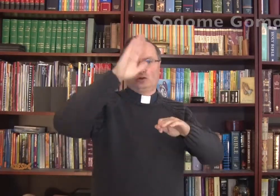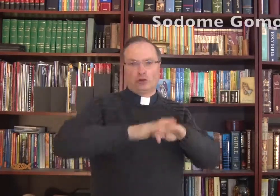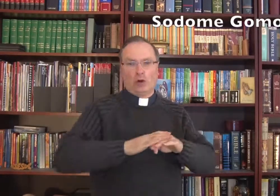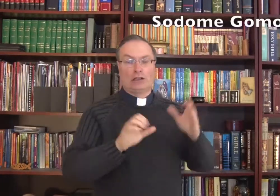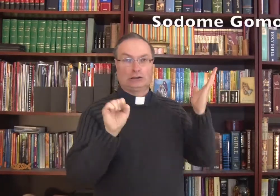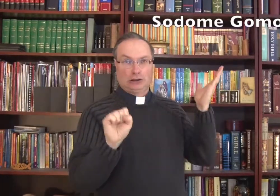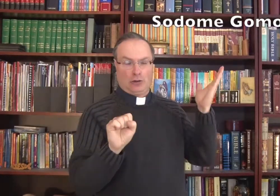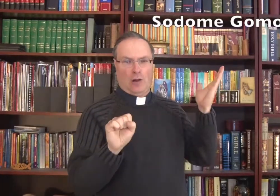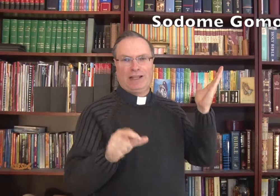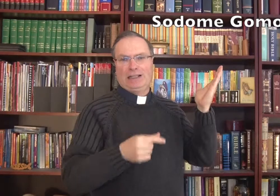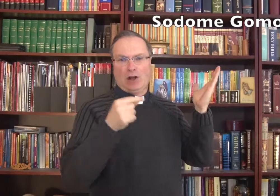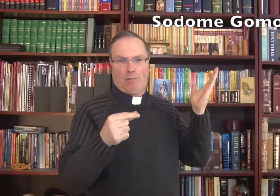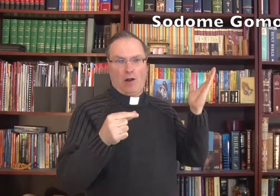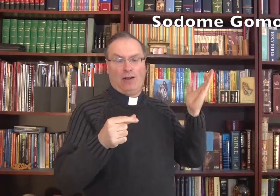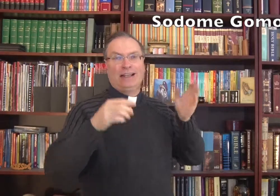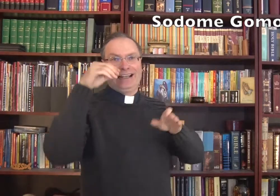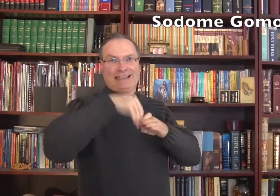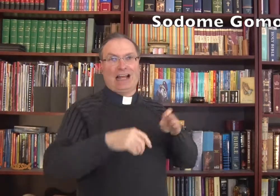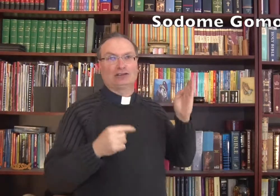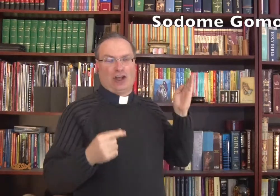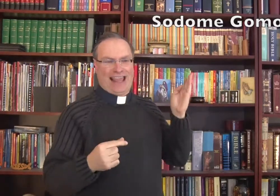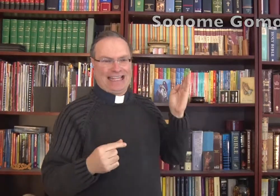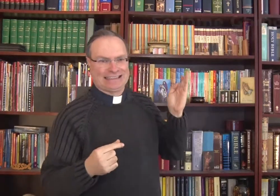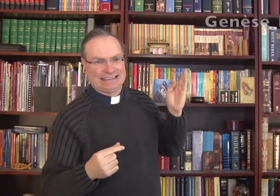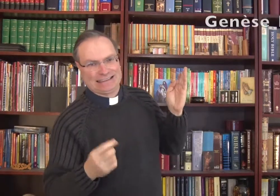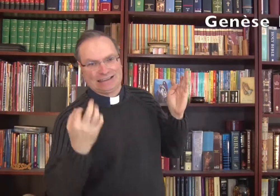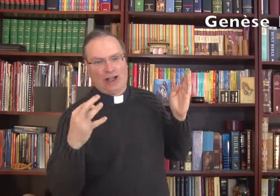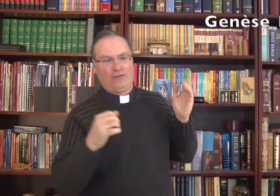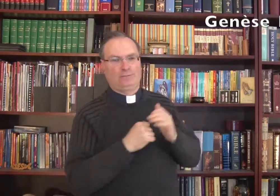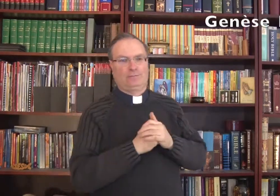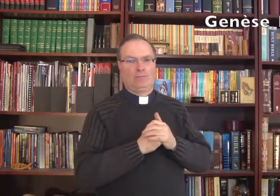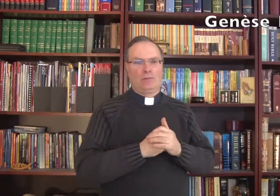sur Sodome et Gomorrhe dans Genèse 19.